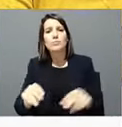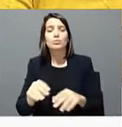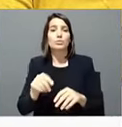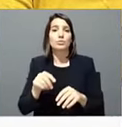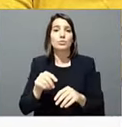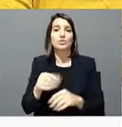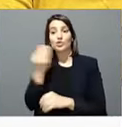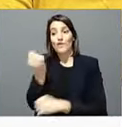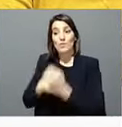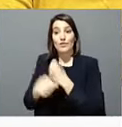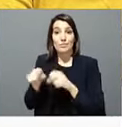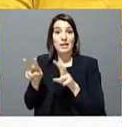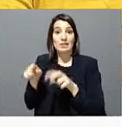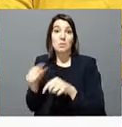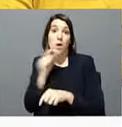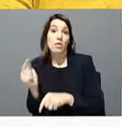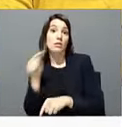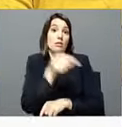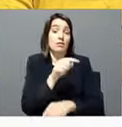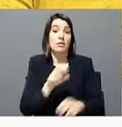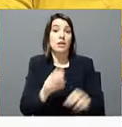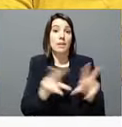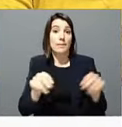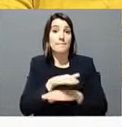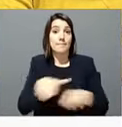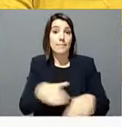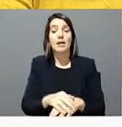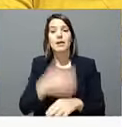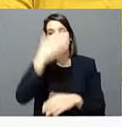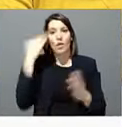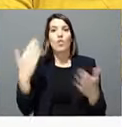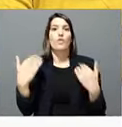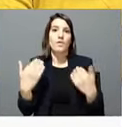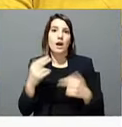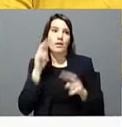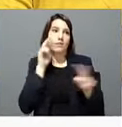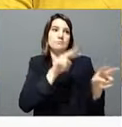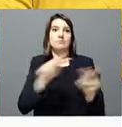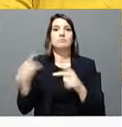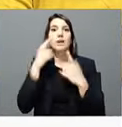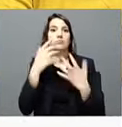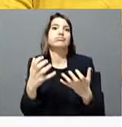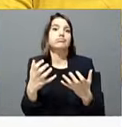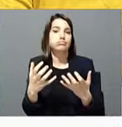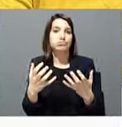limpezas de praia. De facto no verão elas são muito mais evidentes nas praias do